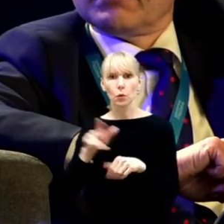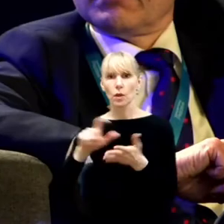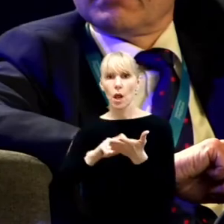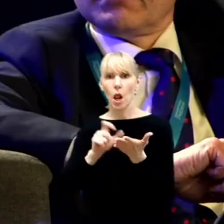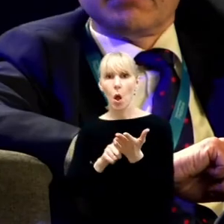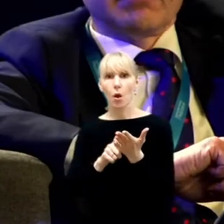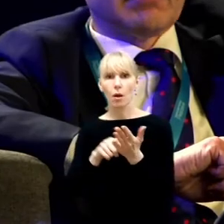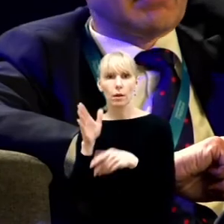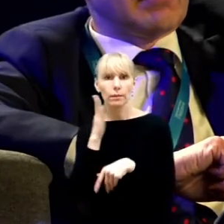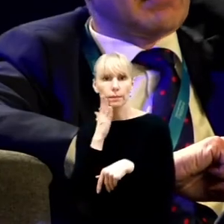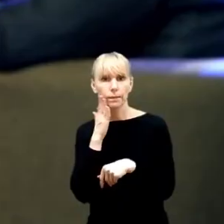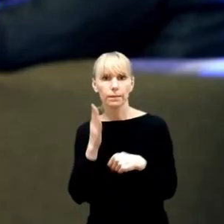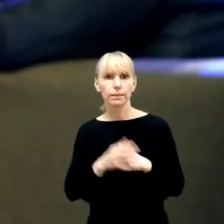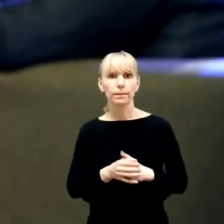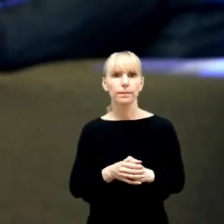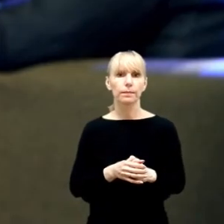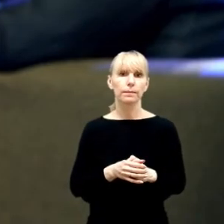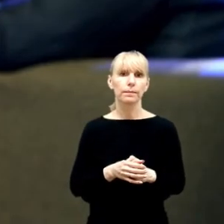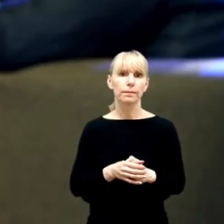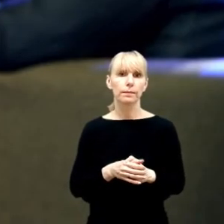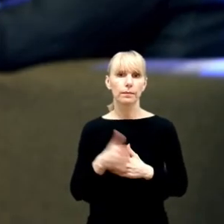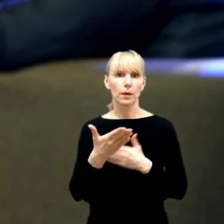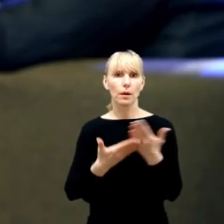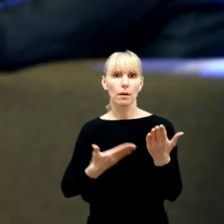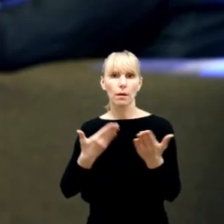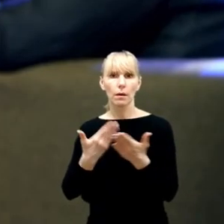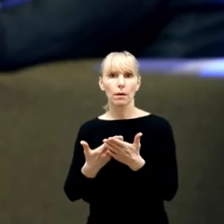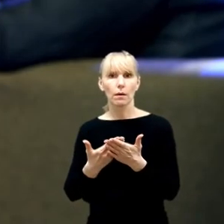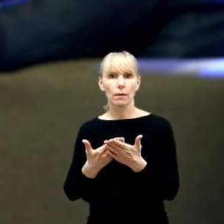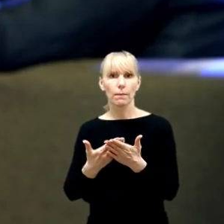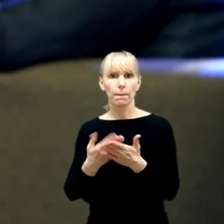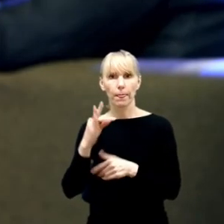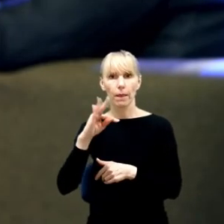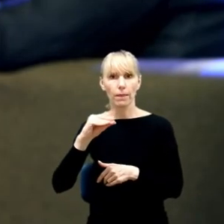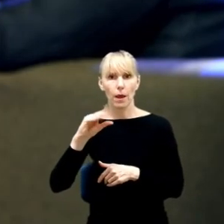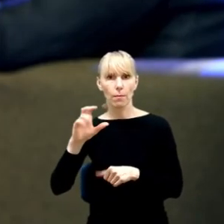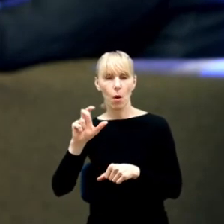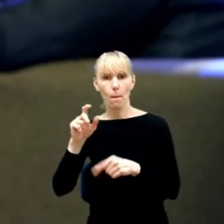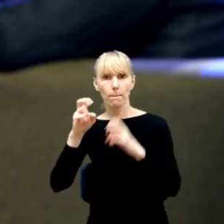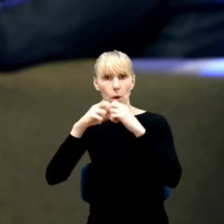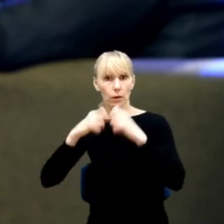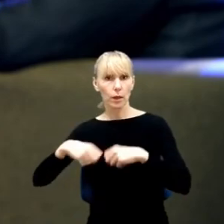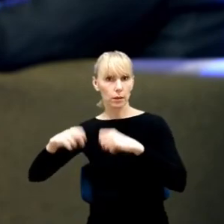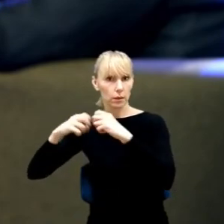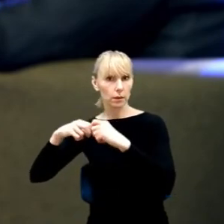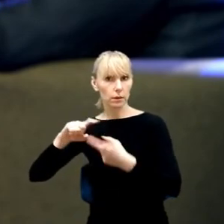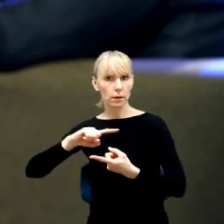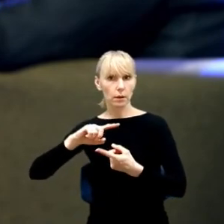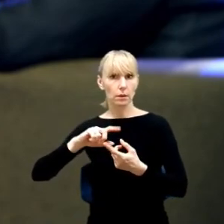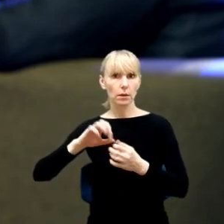Wniosek składa się do Funduszu Termomodernizacji i Remontów. Poziom dofinansowania jest